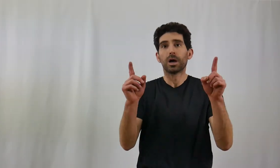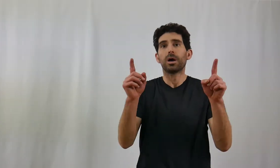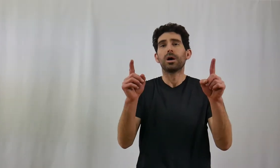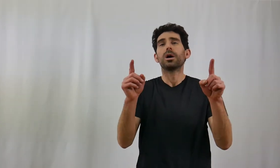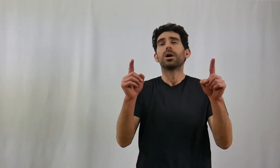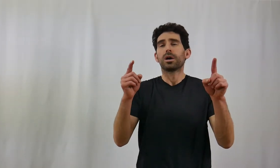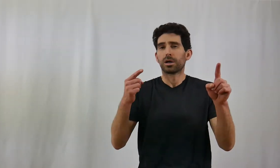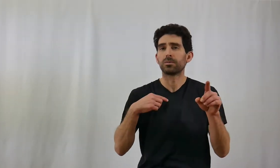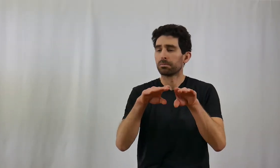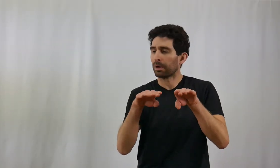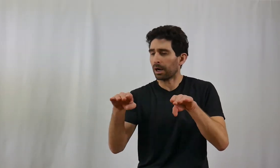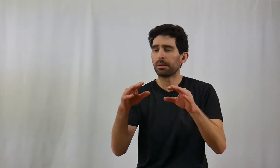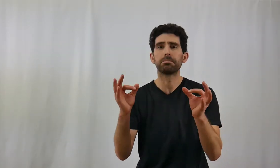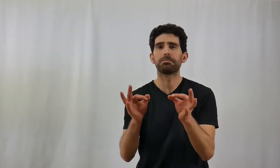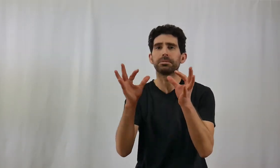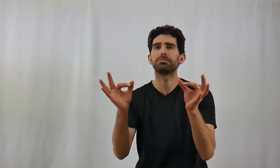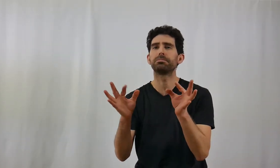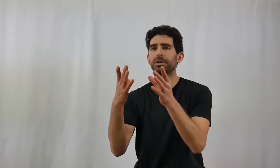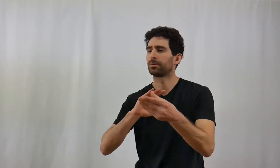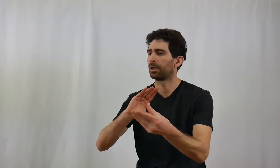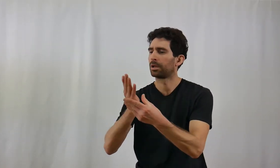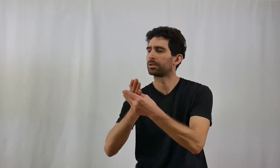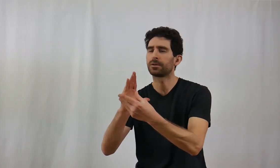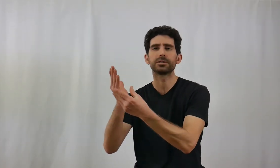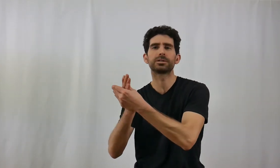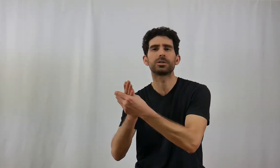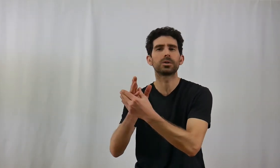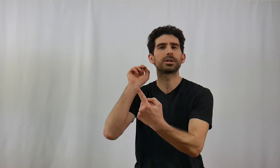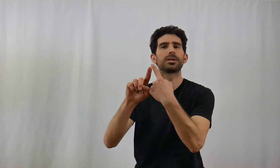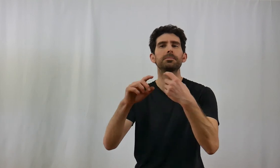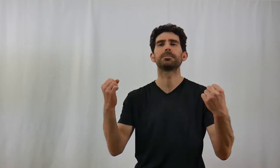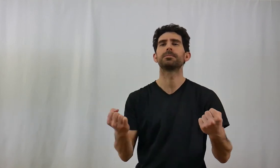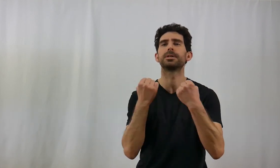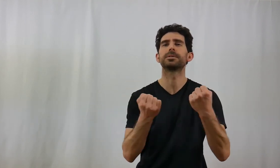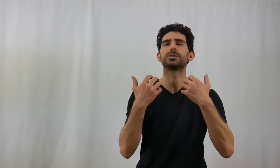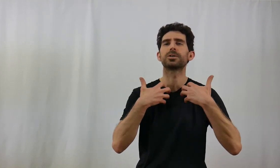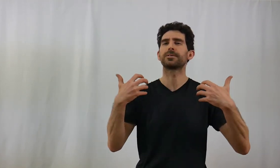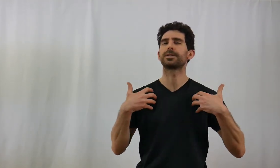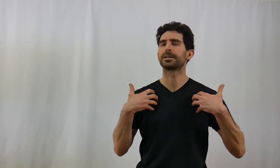Au fait, en parallèle, j'interviens de temps en temps comme animateur scientifique